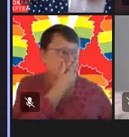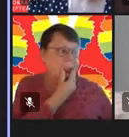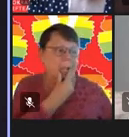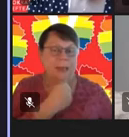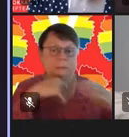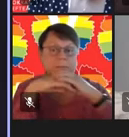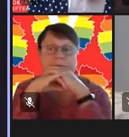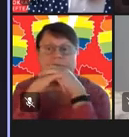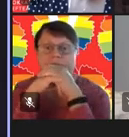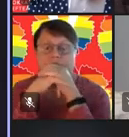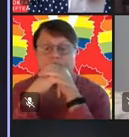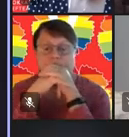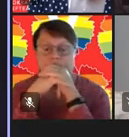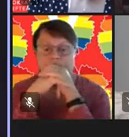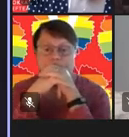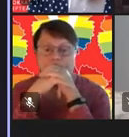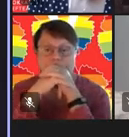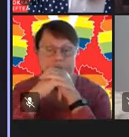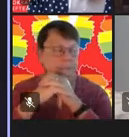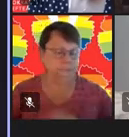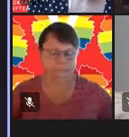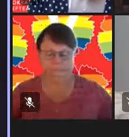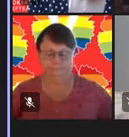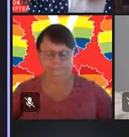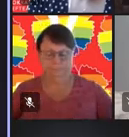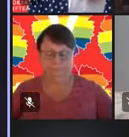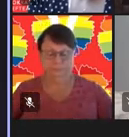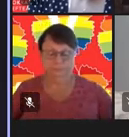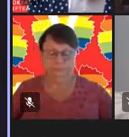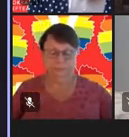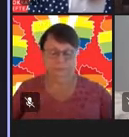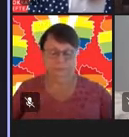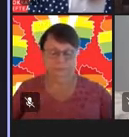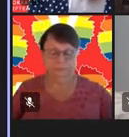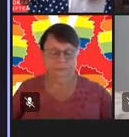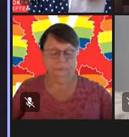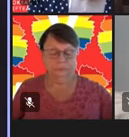Det blir till en förändring då inför valet 2018 Och ifall man då behöver 2 valkretsar